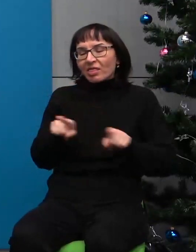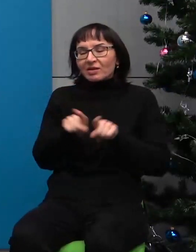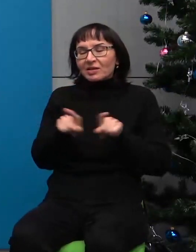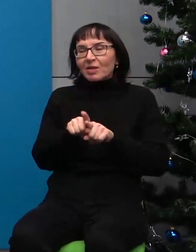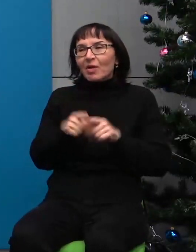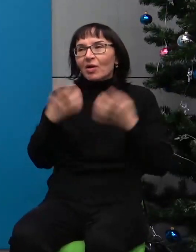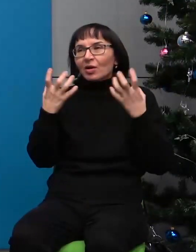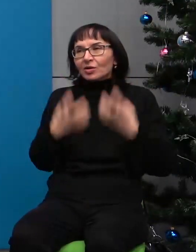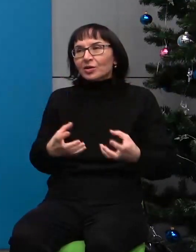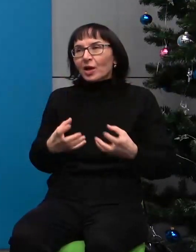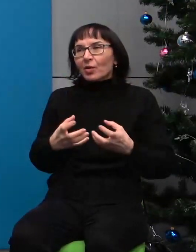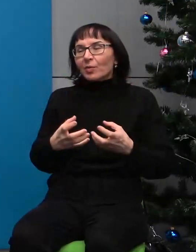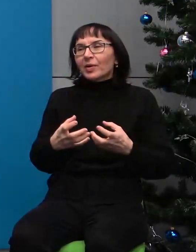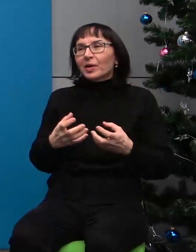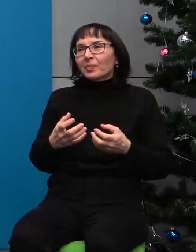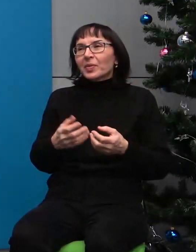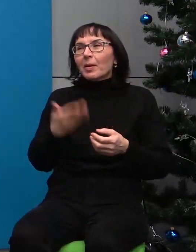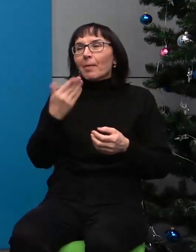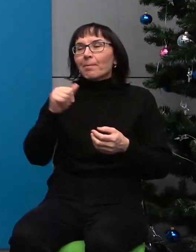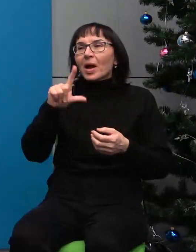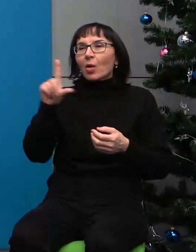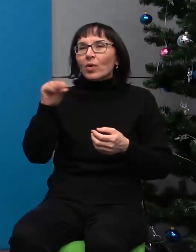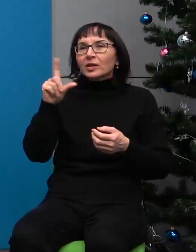Ale blisko, w wodociągach pracował.